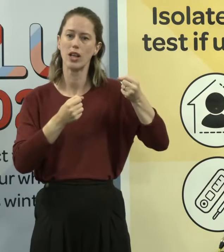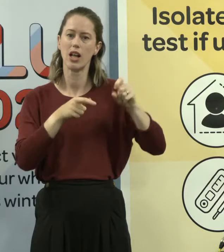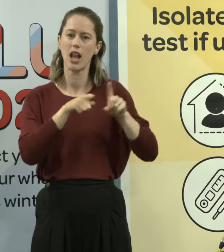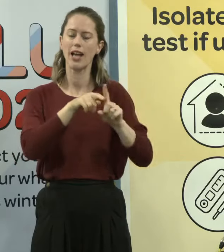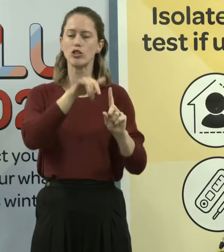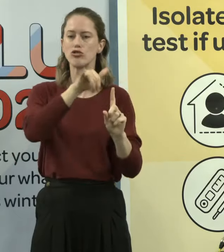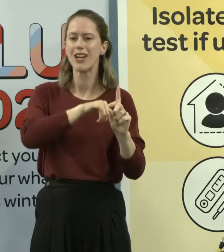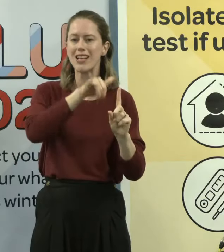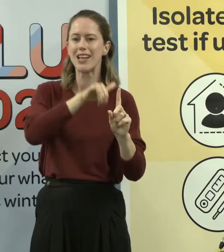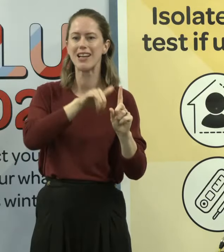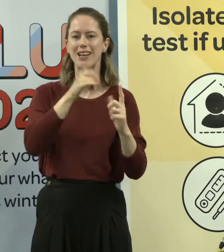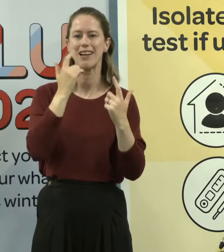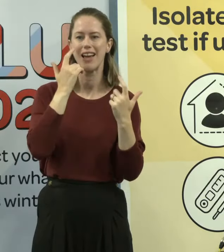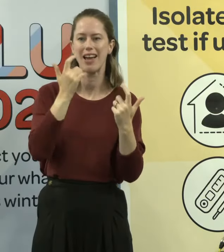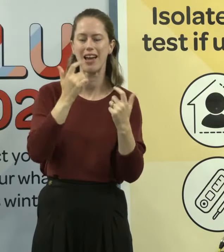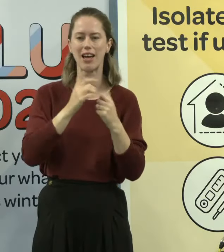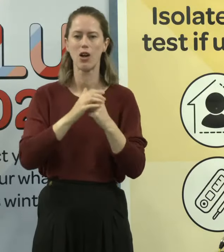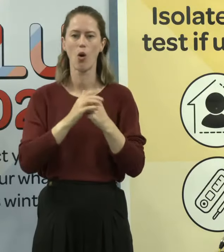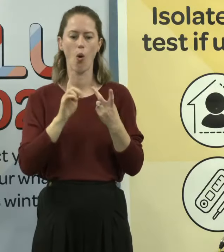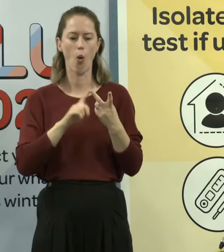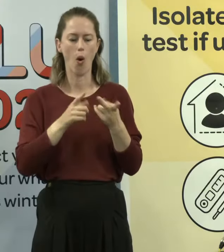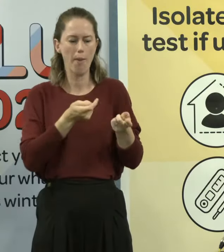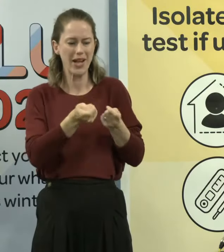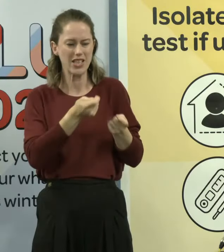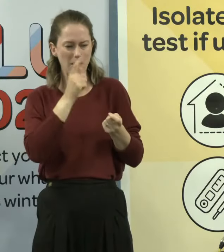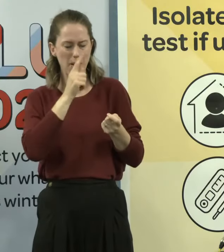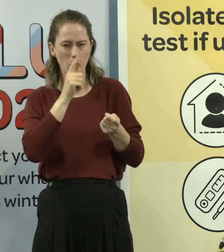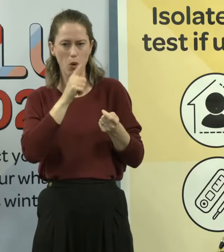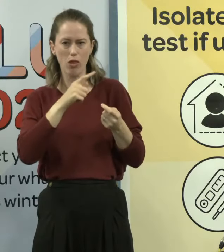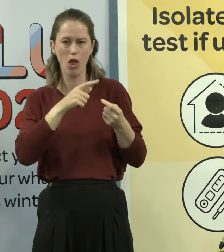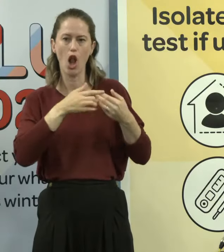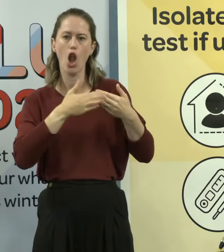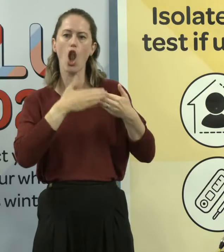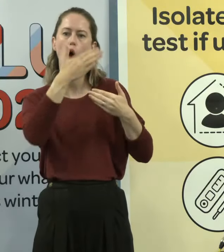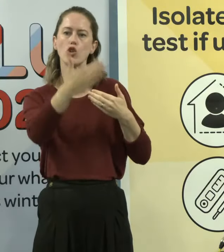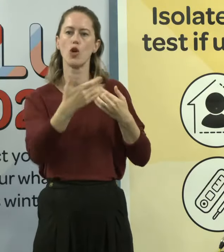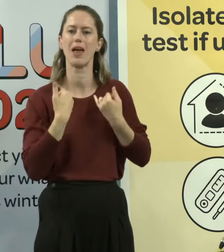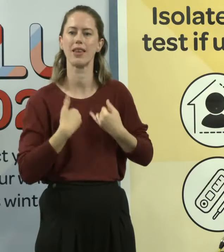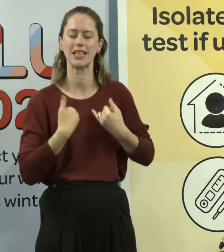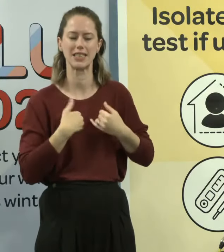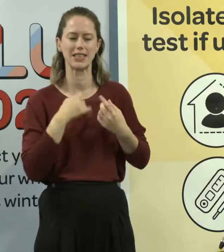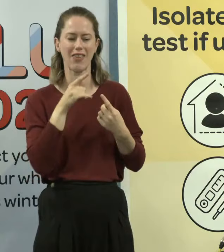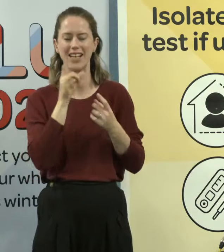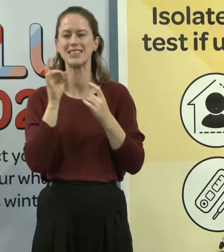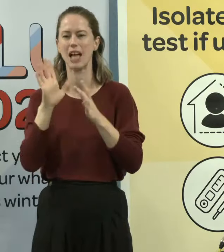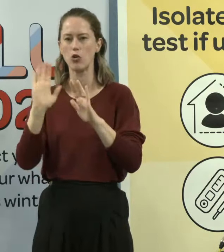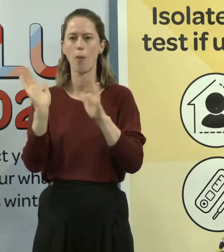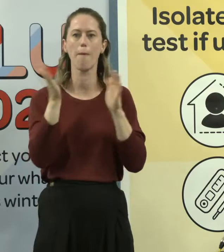hohipera ma ratou e whakarite etahi atu tiaki. Na, i roto i